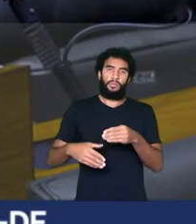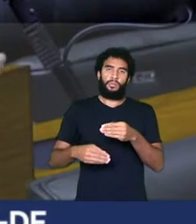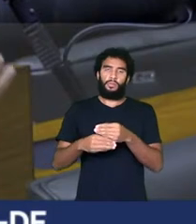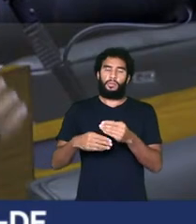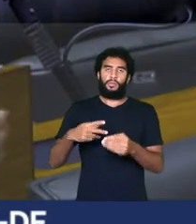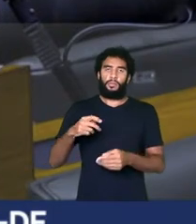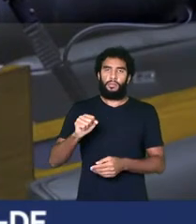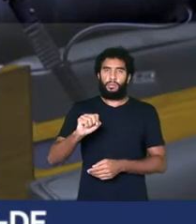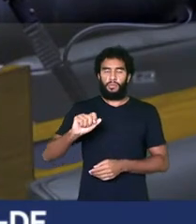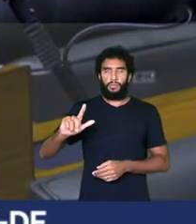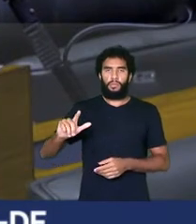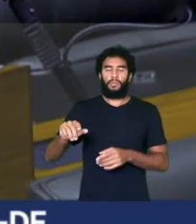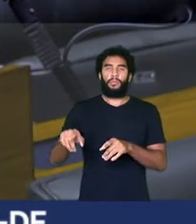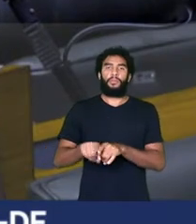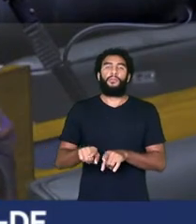FOSSEM PARA TODOS, POR ISSO A EMENDA DO PSOL, AO MESMO TEMPO